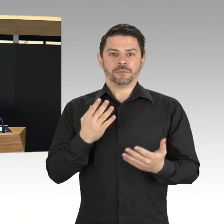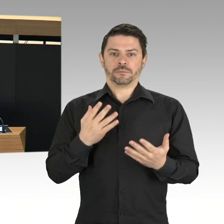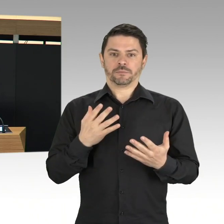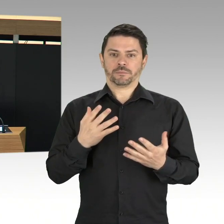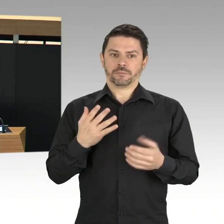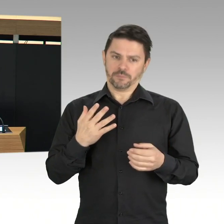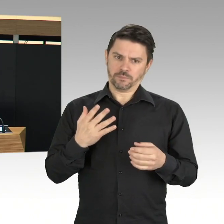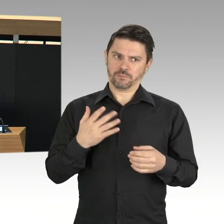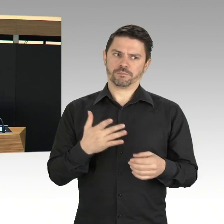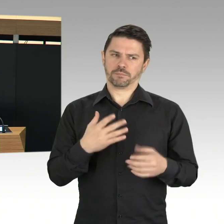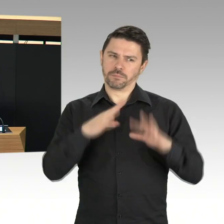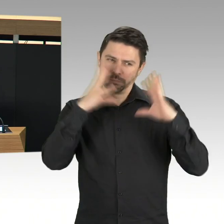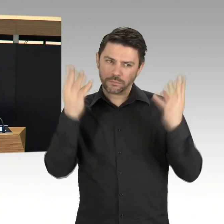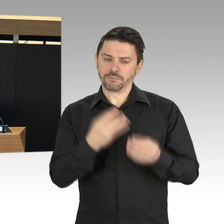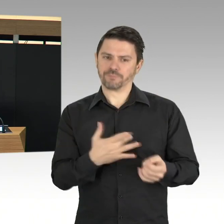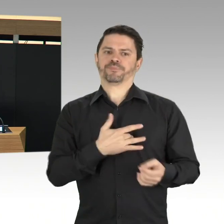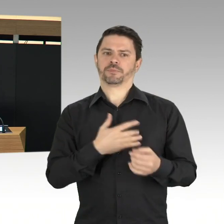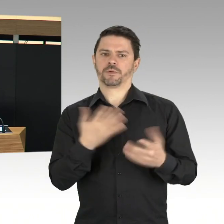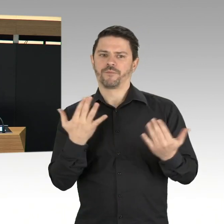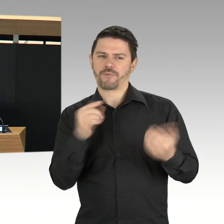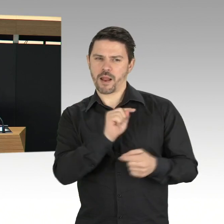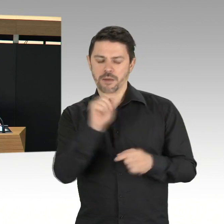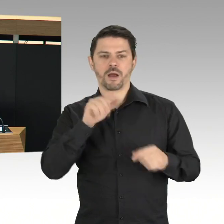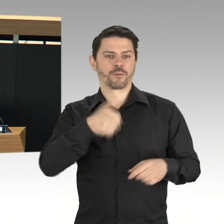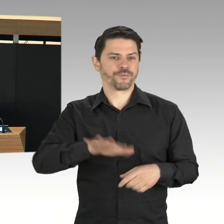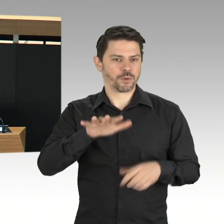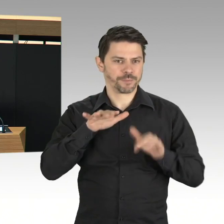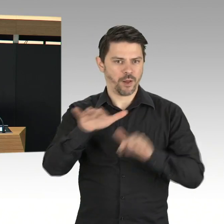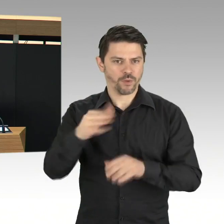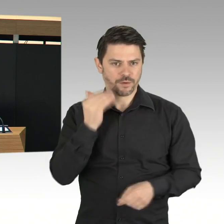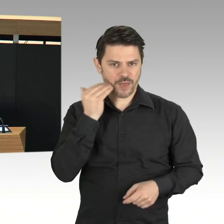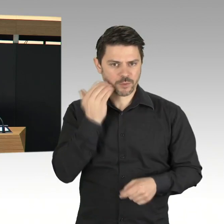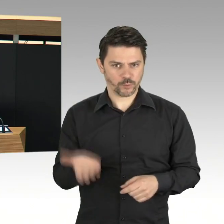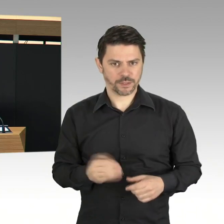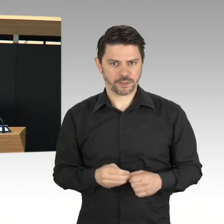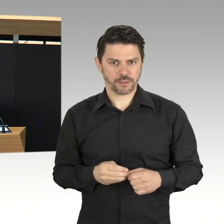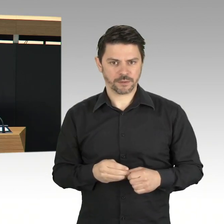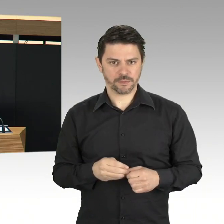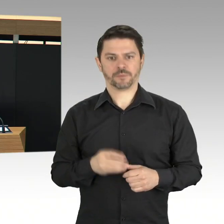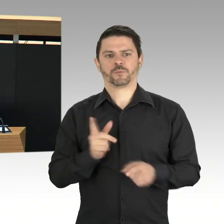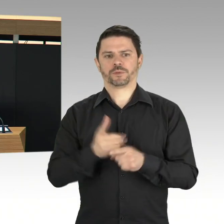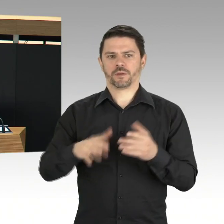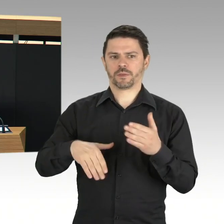Ab 2022 ist eine Anpassung in Höhe der Inflationsrate zulässig.